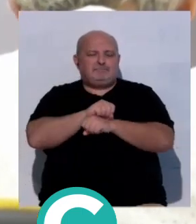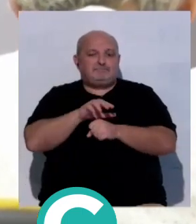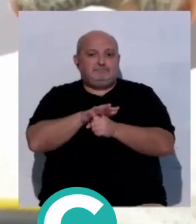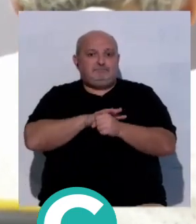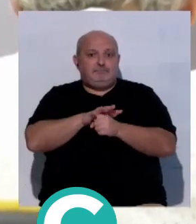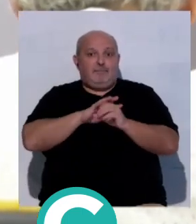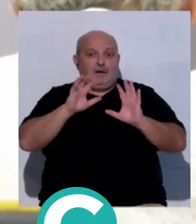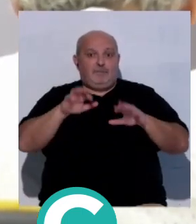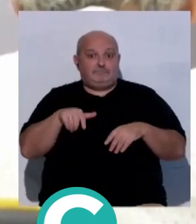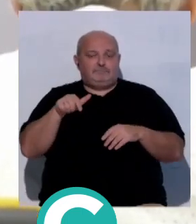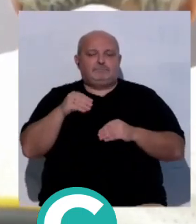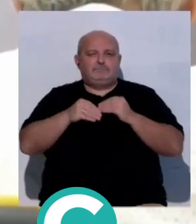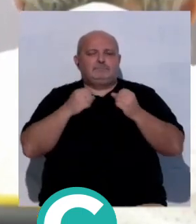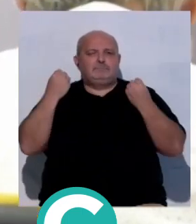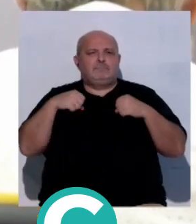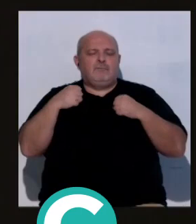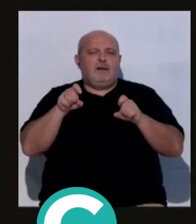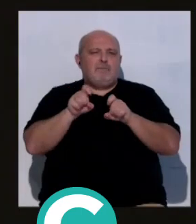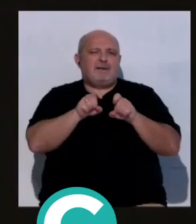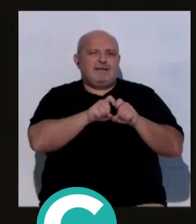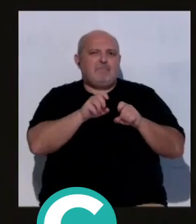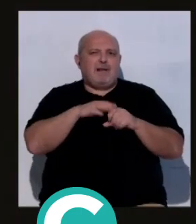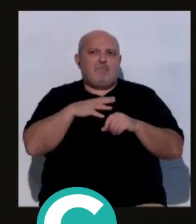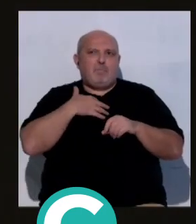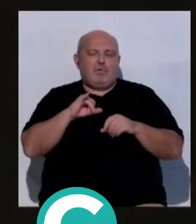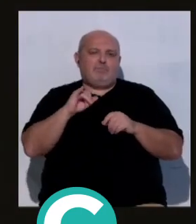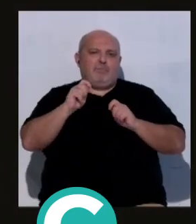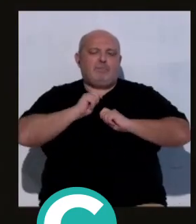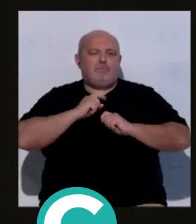de Cádiz realicen prácticas en empresas para poder tener una primera experiencia